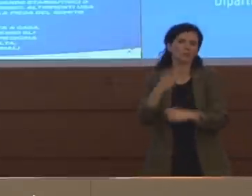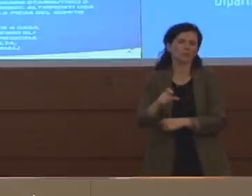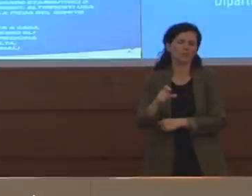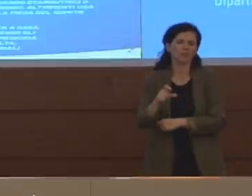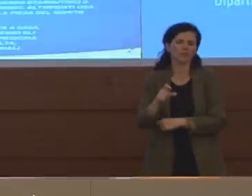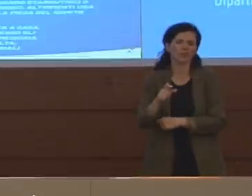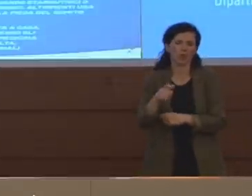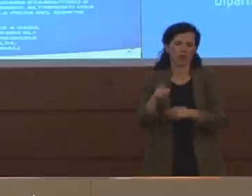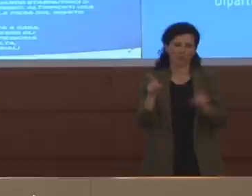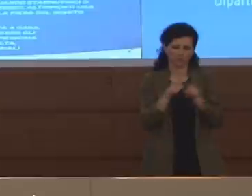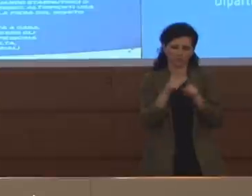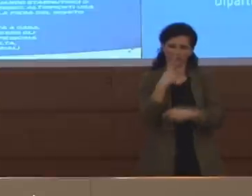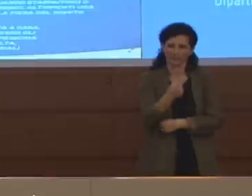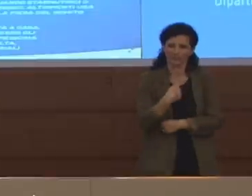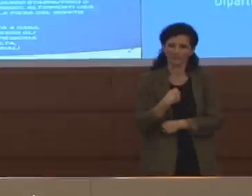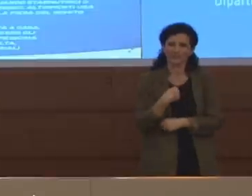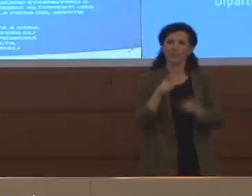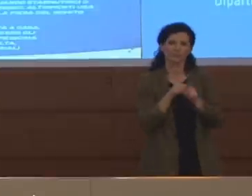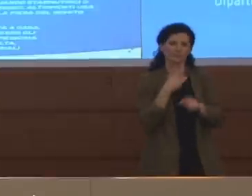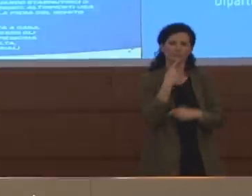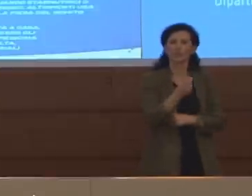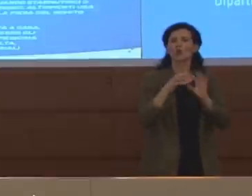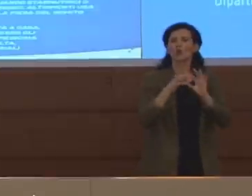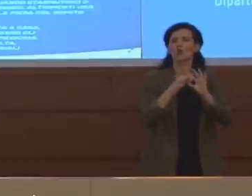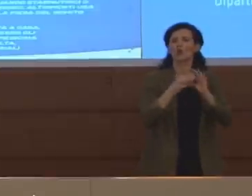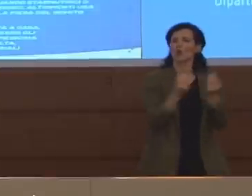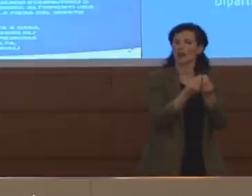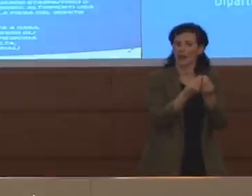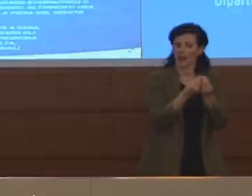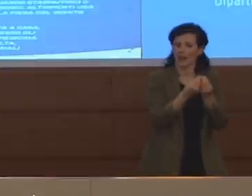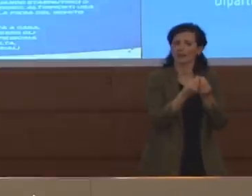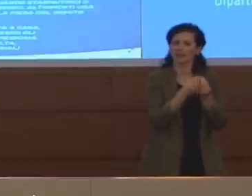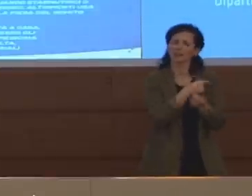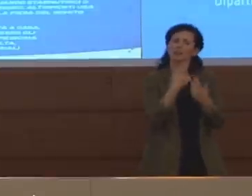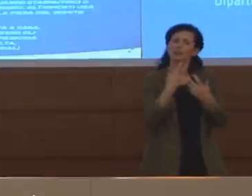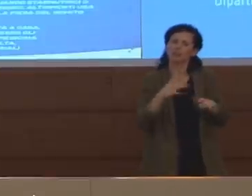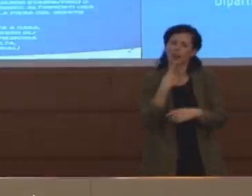sia io sia i miei colleghi più di una volta, ci aspettiamo diversi tassi di